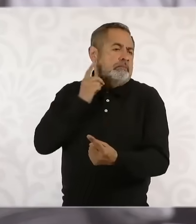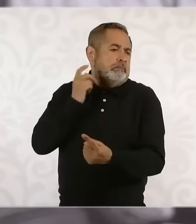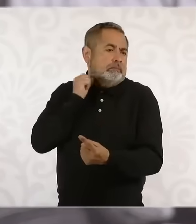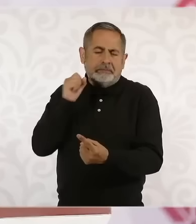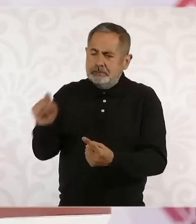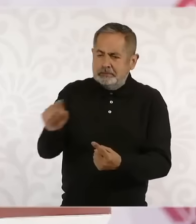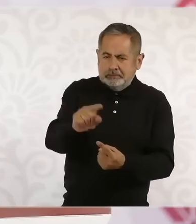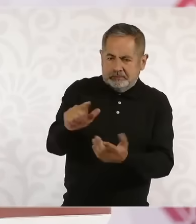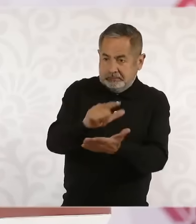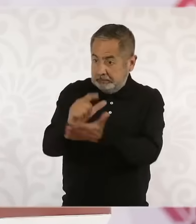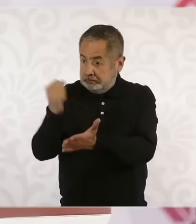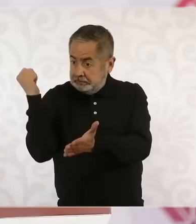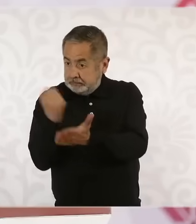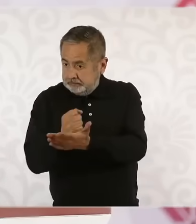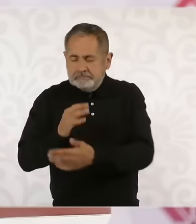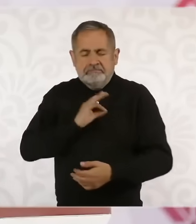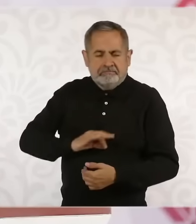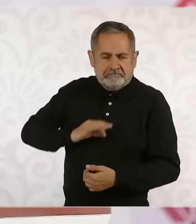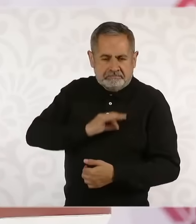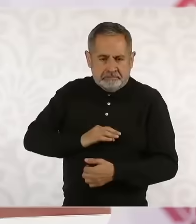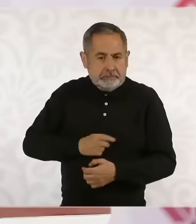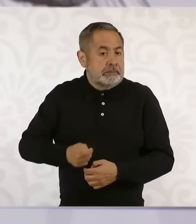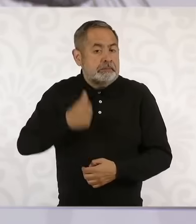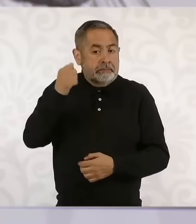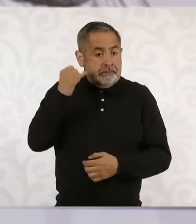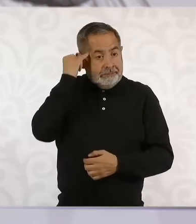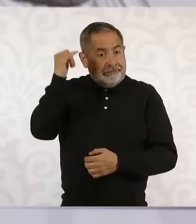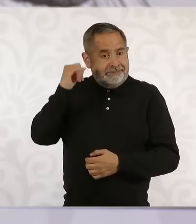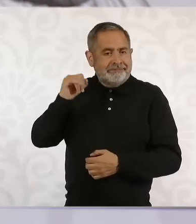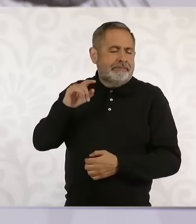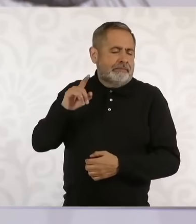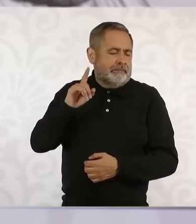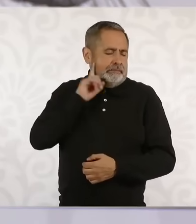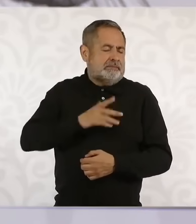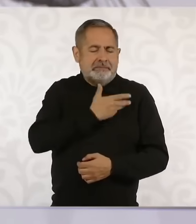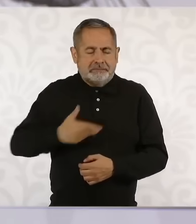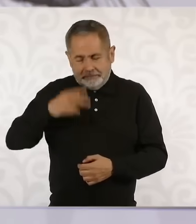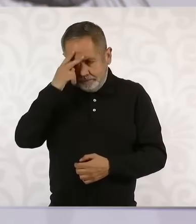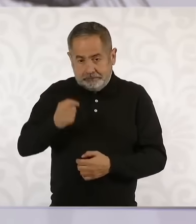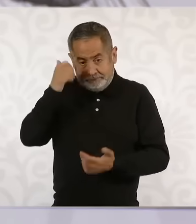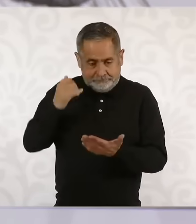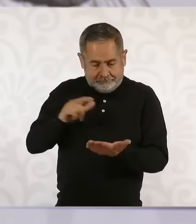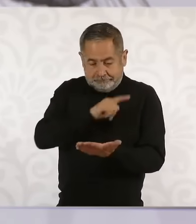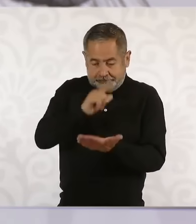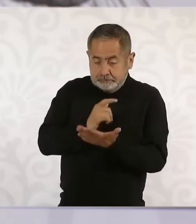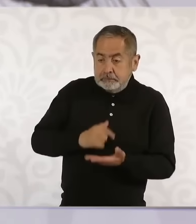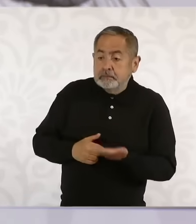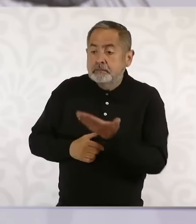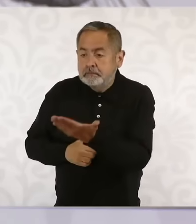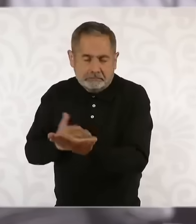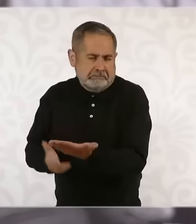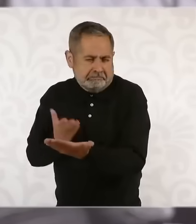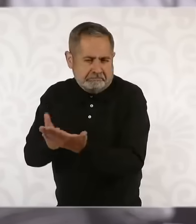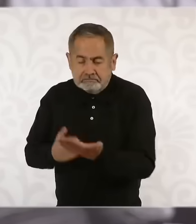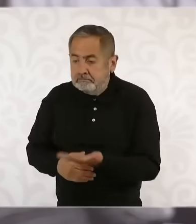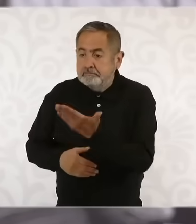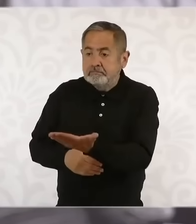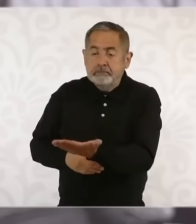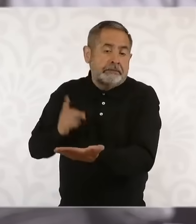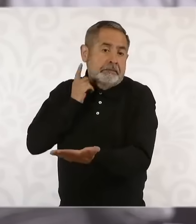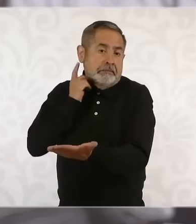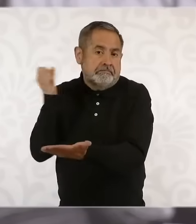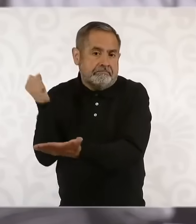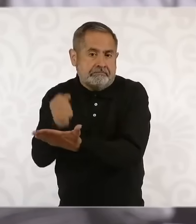ley enviada por eh la presidenta de México. Por eso aquí agradecer también ya en primera